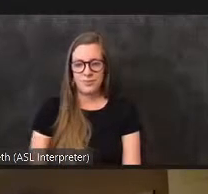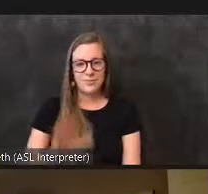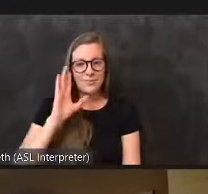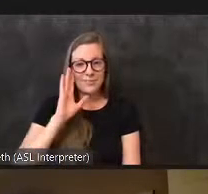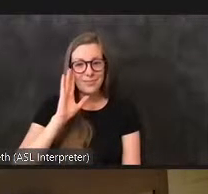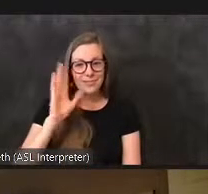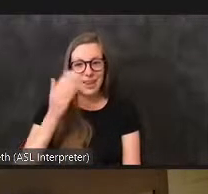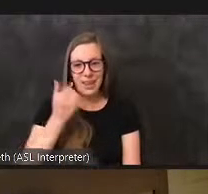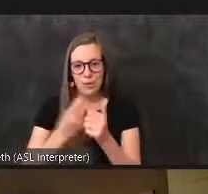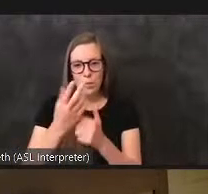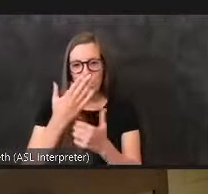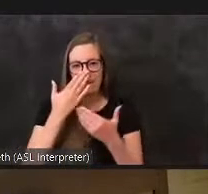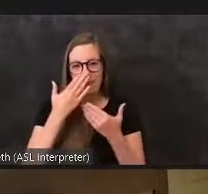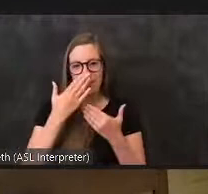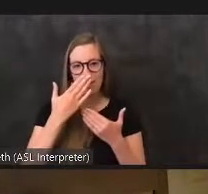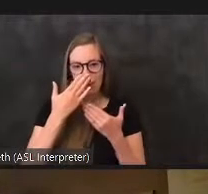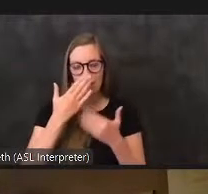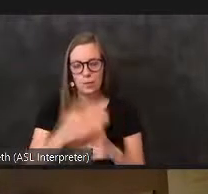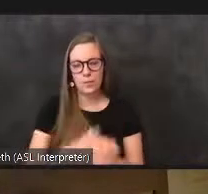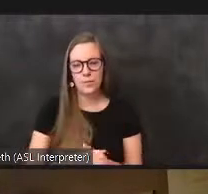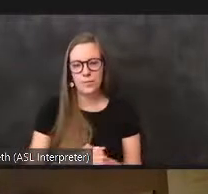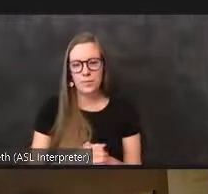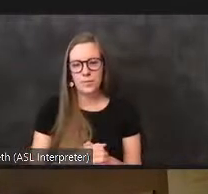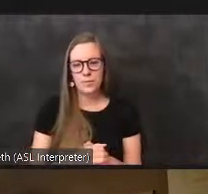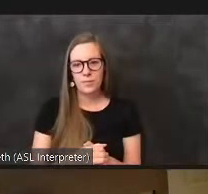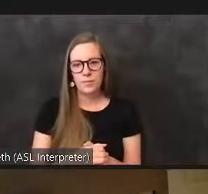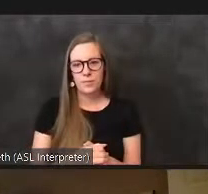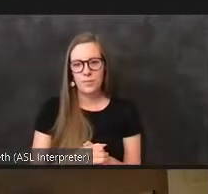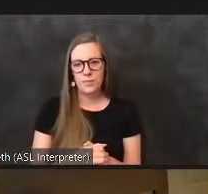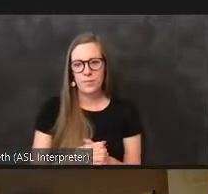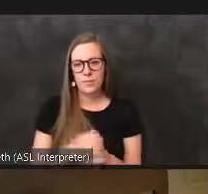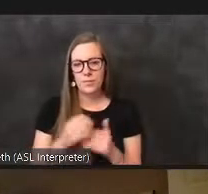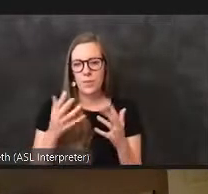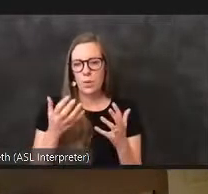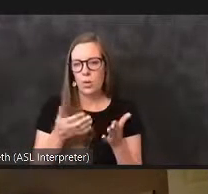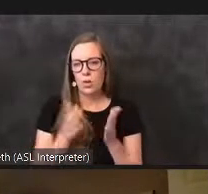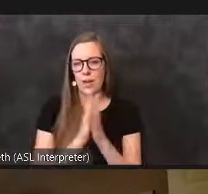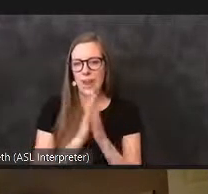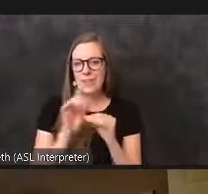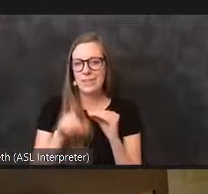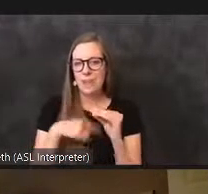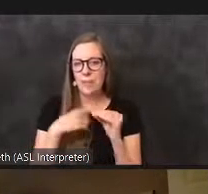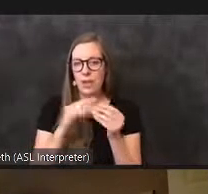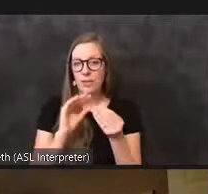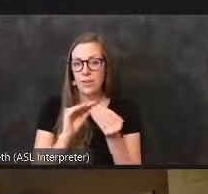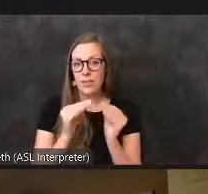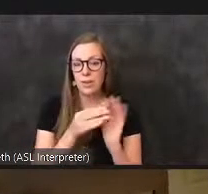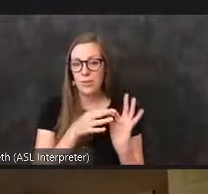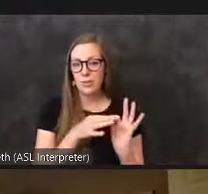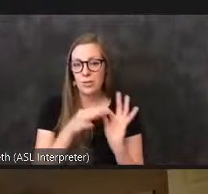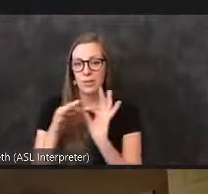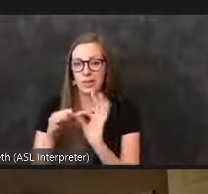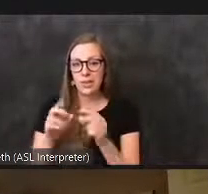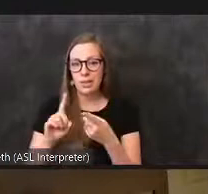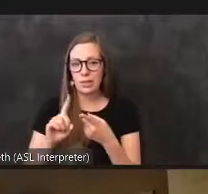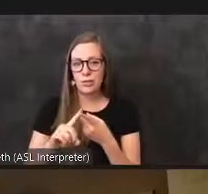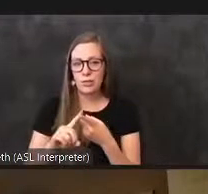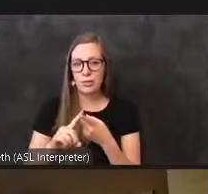Hola a todos. Gracias. Quisiera hacer una pregunta acerca de los datos con respecto a.